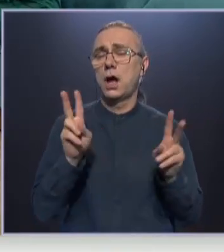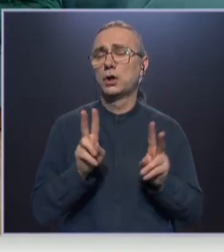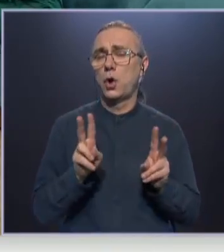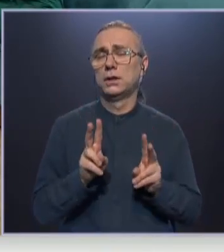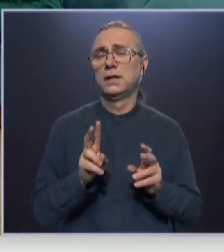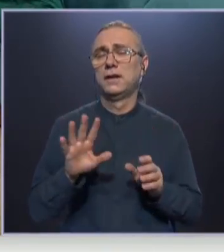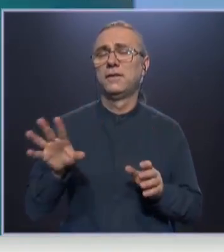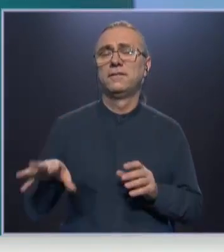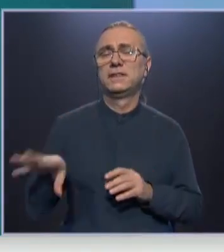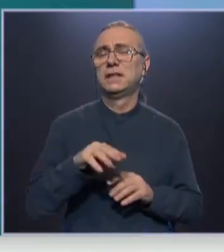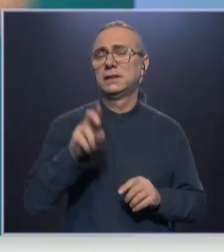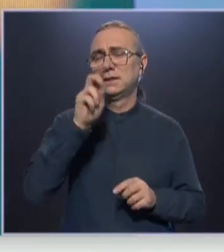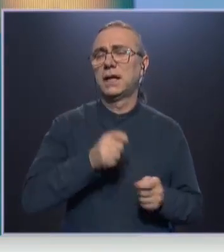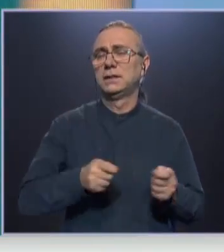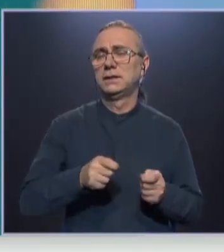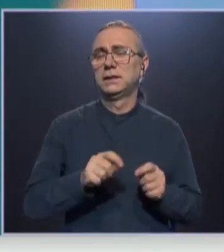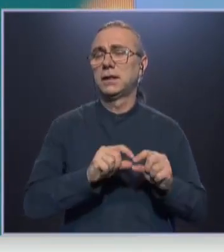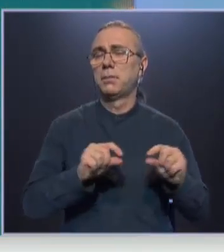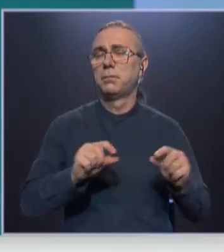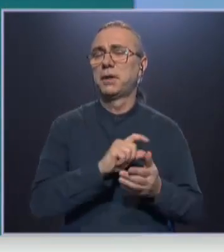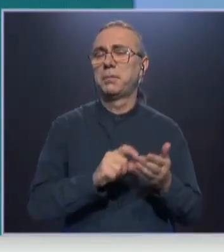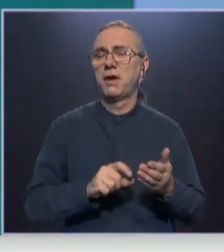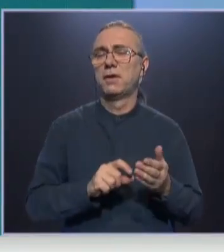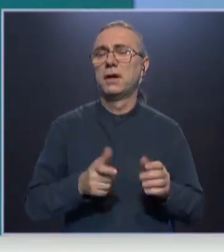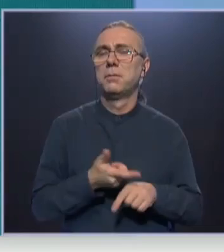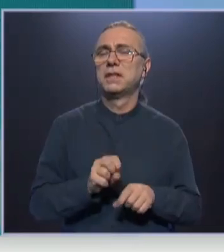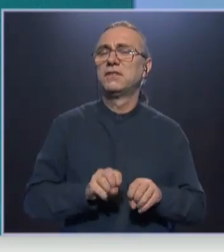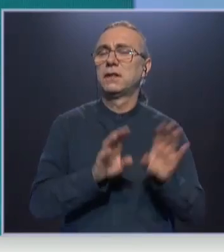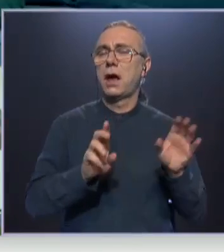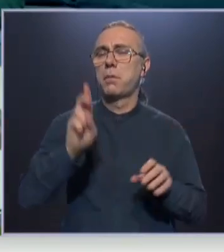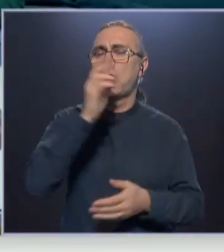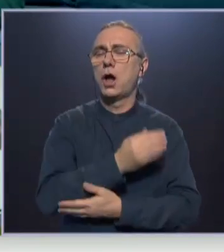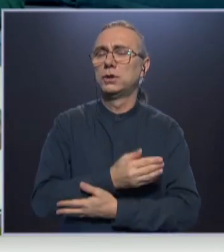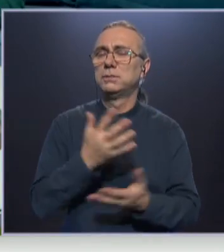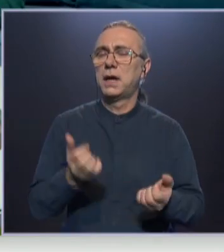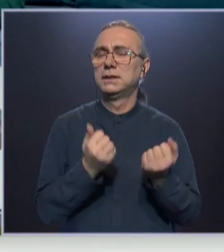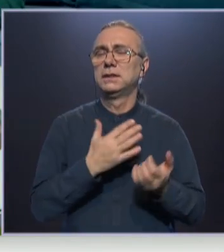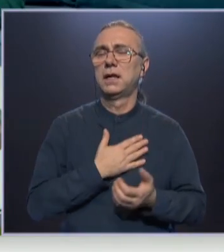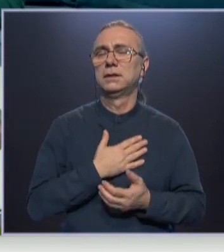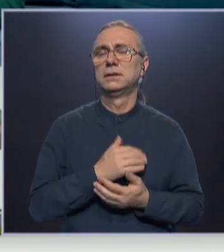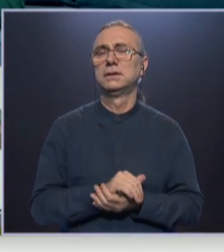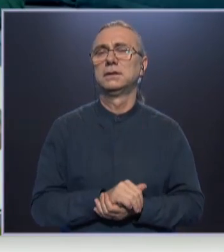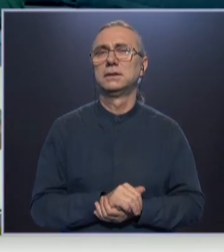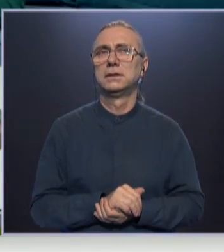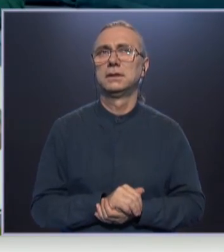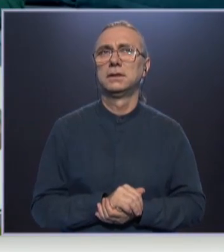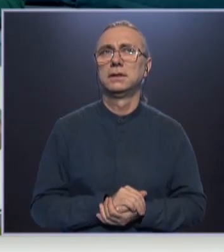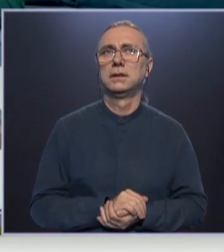так Пресвятая Богородица спаси нас а мне очень хочется озвучивать Пресвятая Богородица излечи работаю Людмила